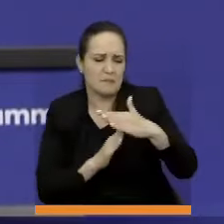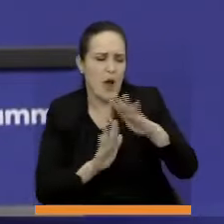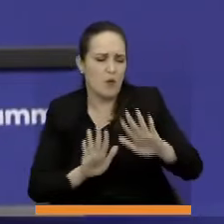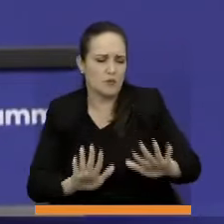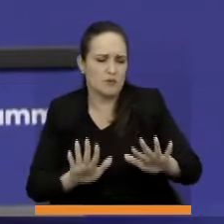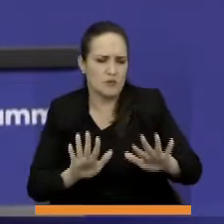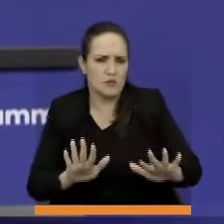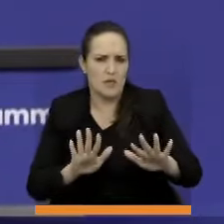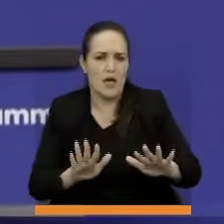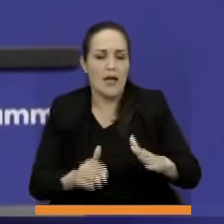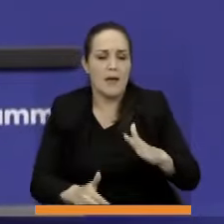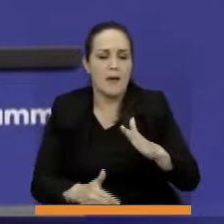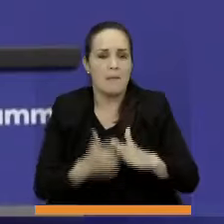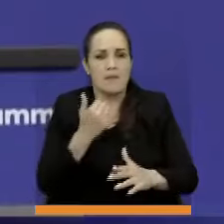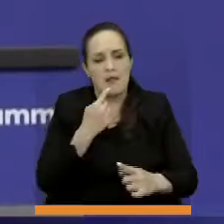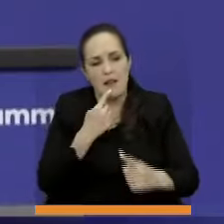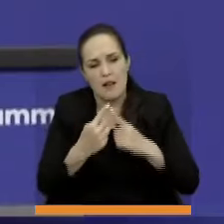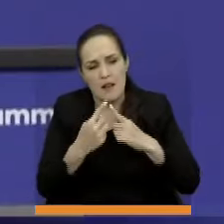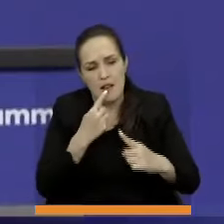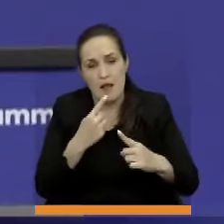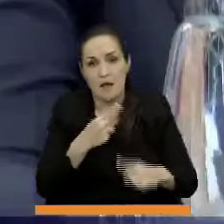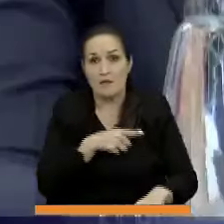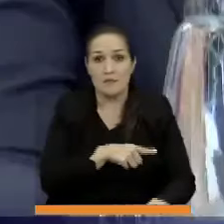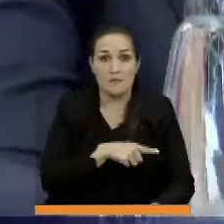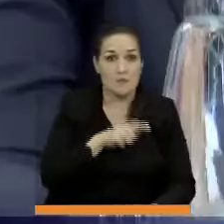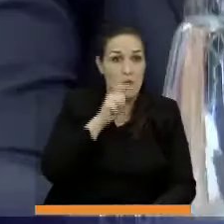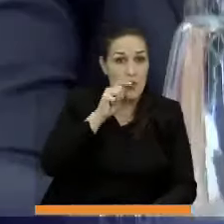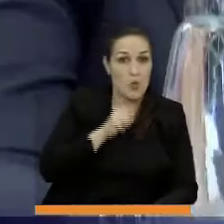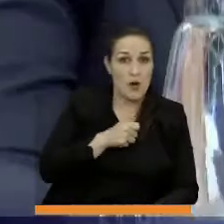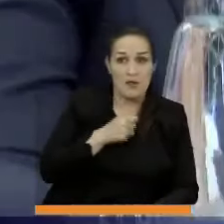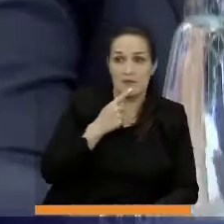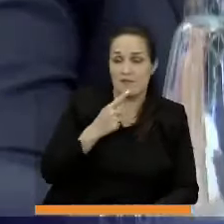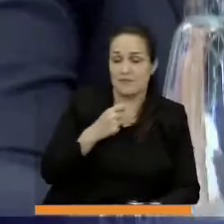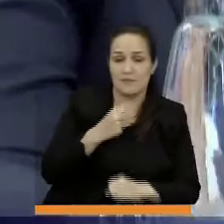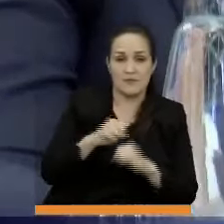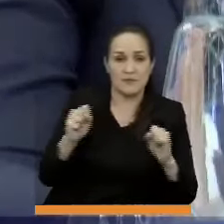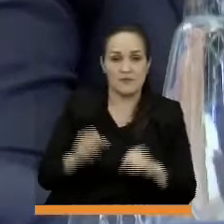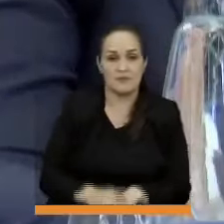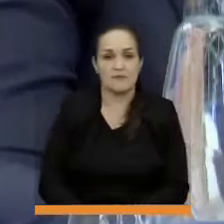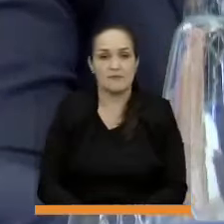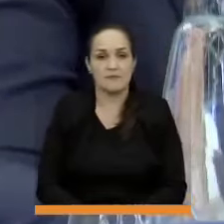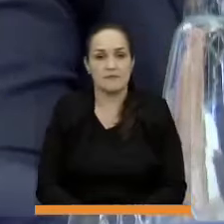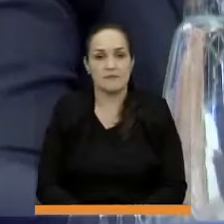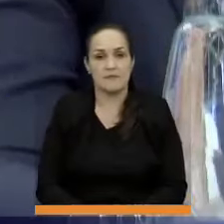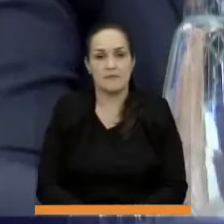LA ACLARACIóN SE PRODUJO EN RESPUESTA A LOS COMENTARIOS EL PRIMER MINISTRO HúNGARO LUEGO DE PROPONER UNA PAUSA